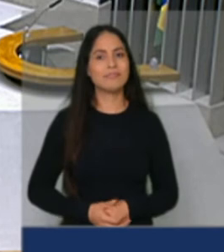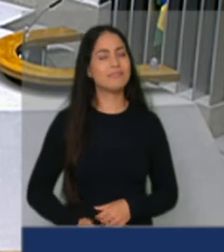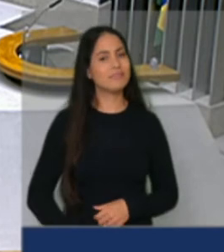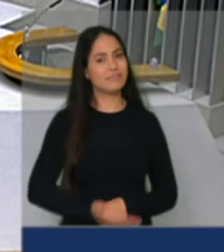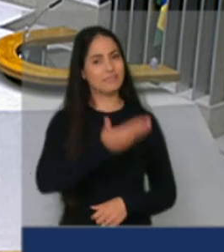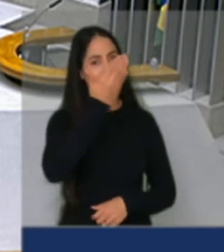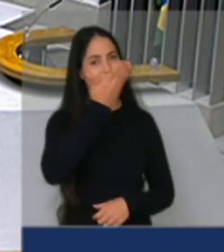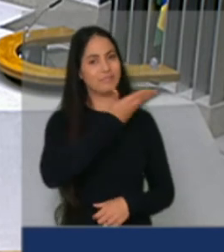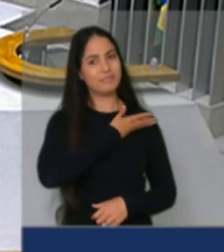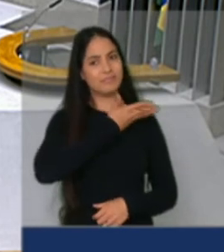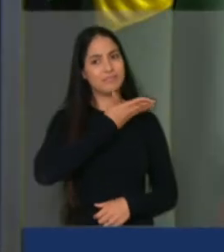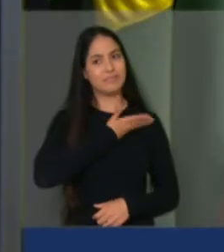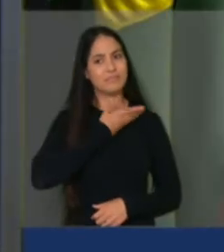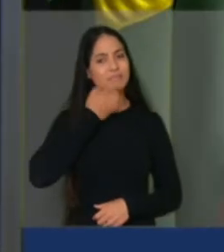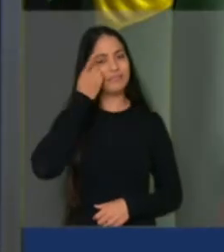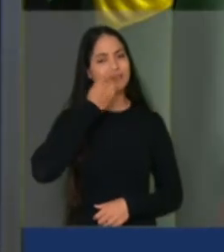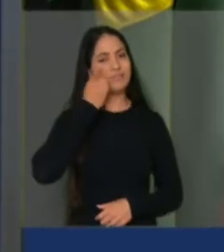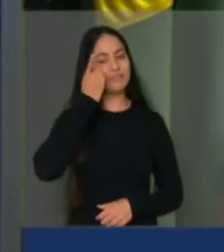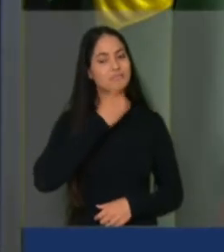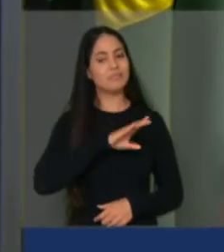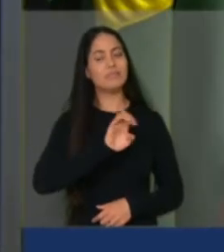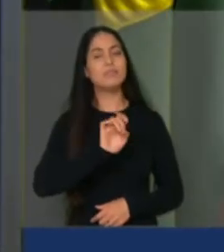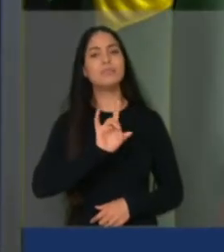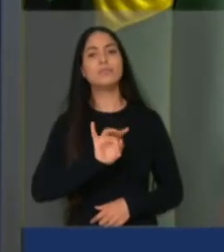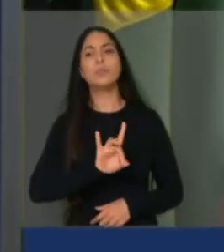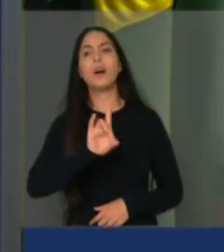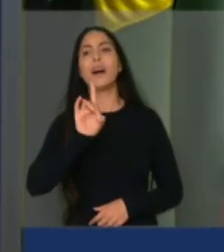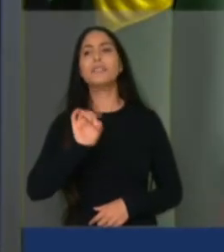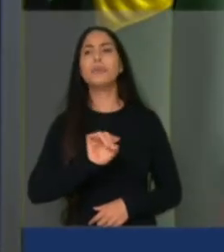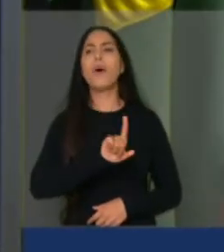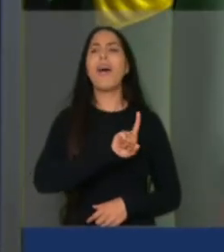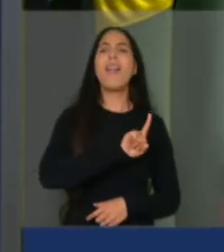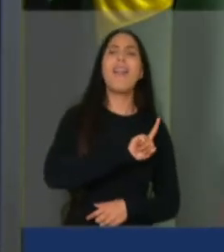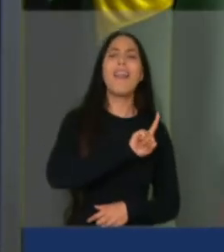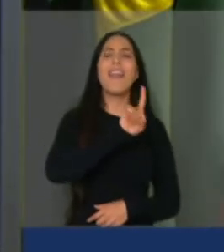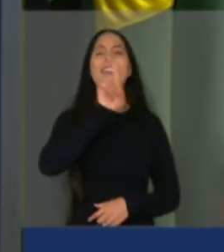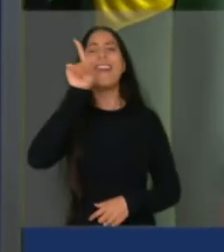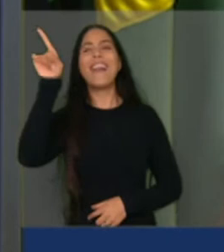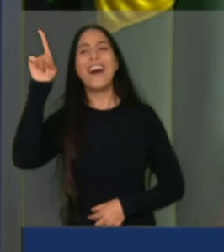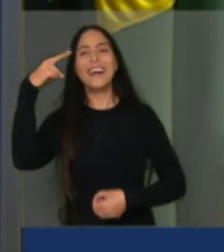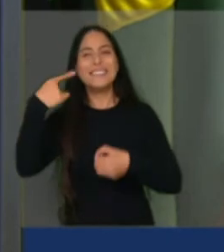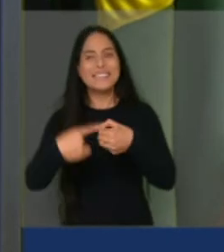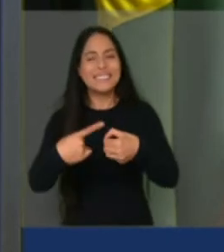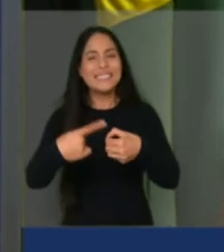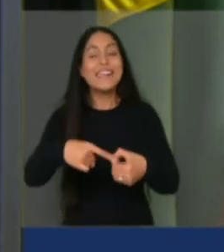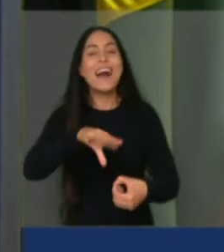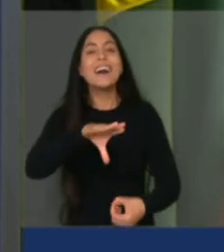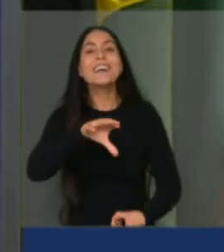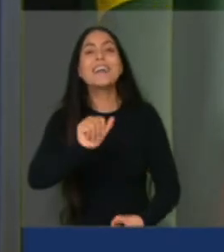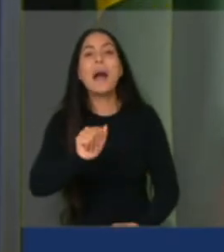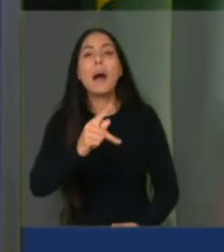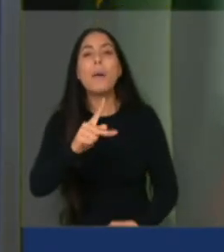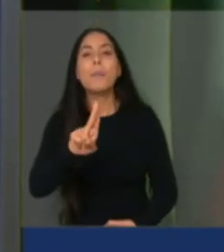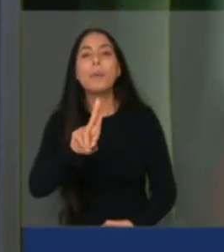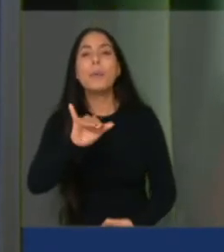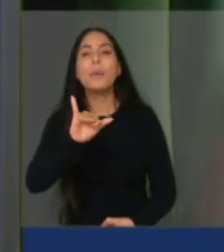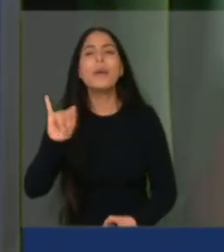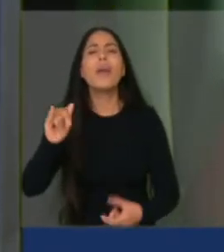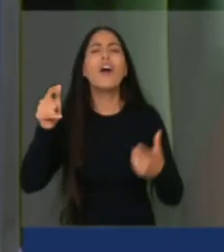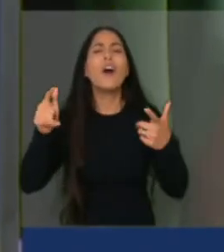TRIBUNA. -- [DEPUTADO]: SENHOR PRESIDENTE, VOU TIRAR MÁ SCARA. [PRESIDENTE]: POIS NÃ O, DEPUTADO. [DEPUTADO]: DEPUTADO, SAÚDO A VOSSA EXCELÊNCIA.